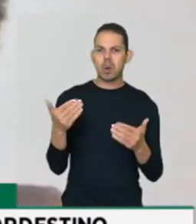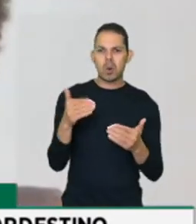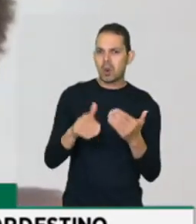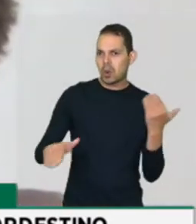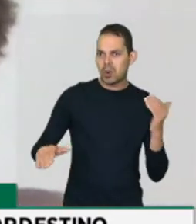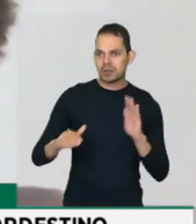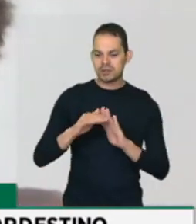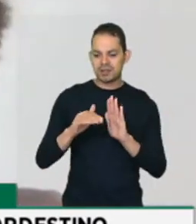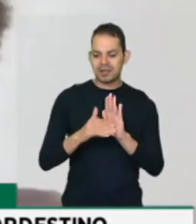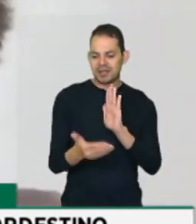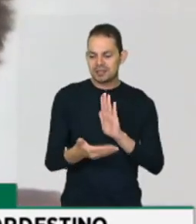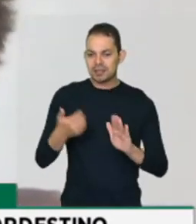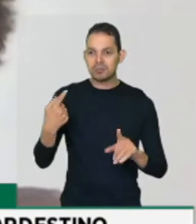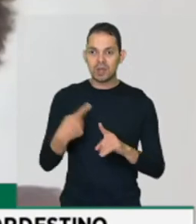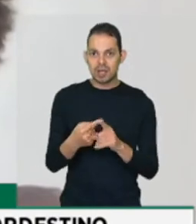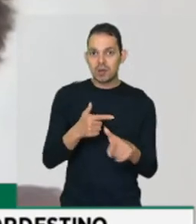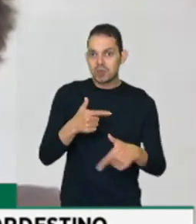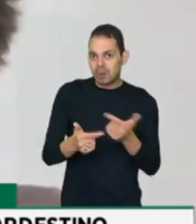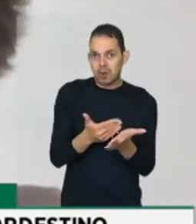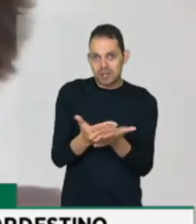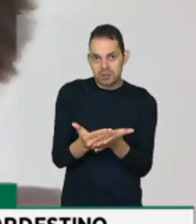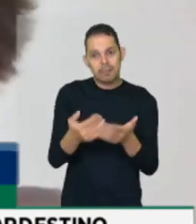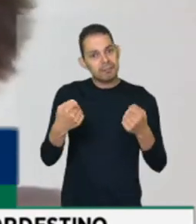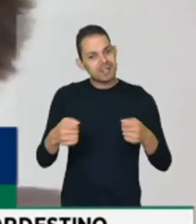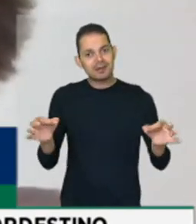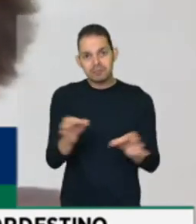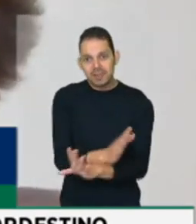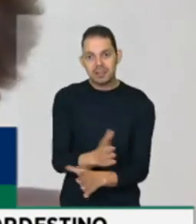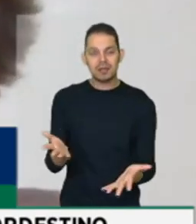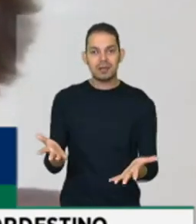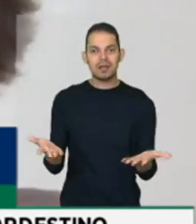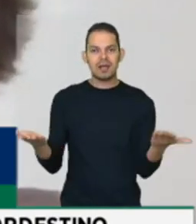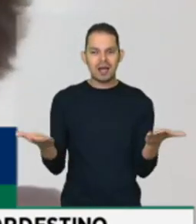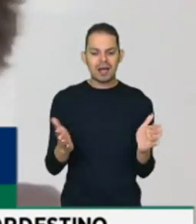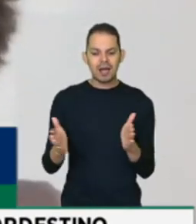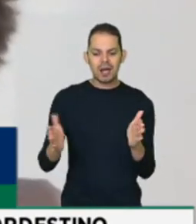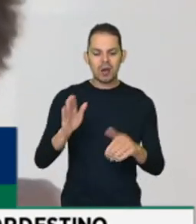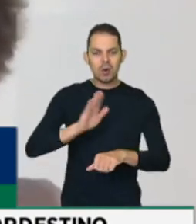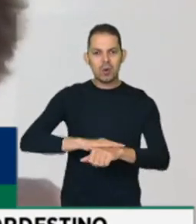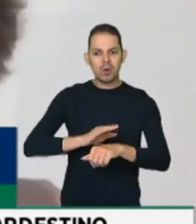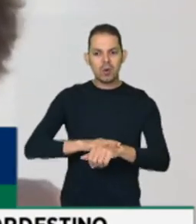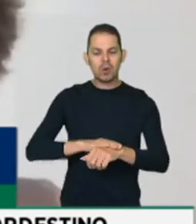TRABALHO QUE FOI INICIADO. NÓS ESTAMOS... NESTE MOMENTO, NO BRASIL, COM UMA POLÍTICA NO MINISTÉRIO DO MEIO